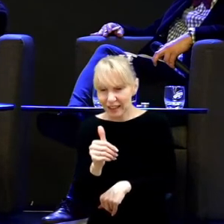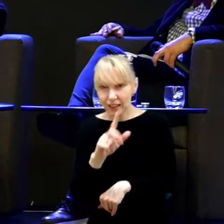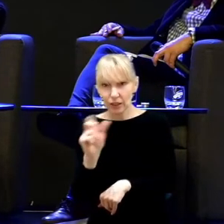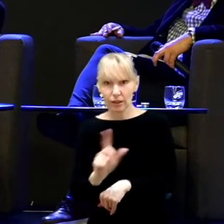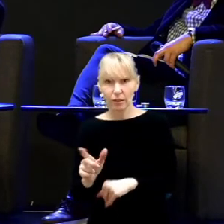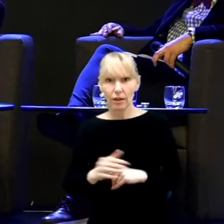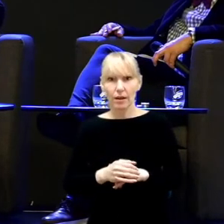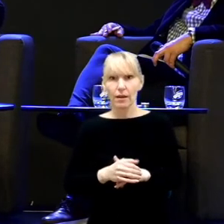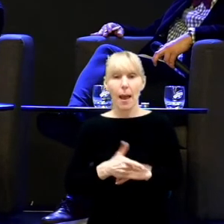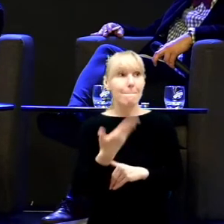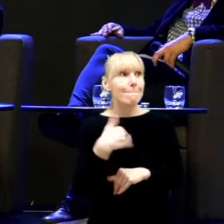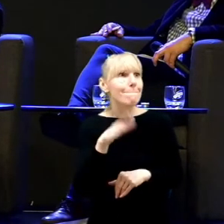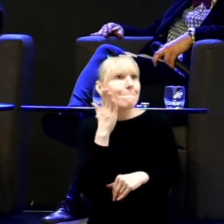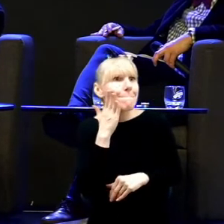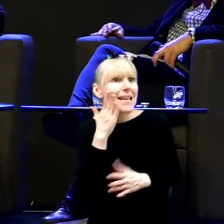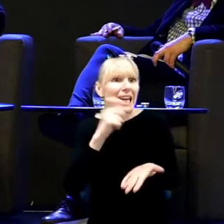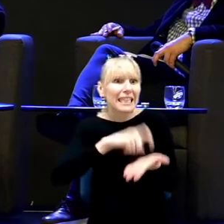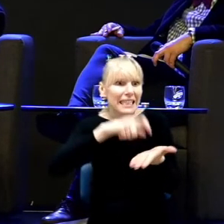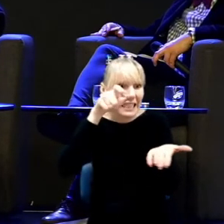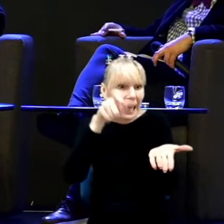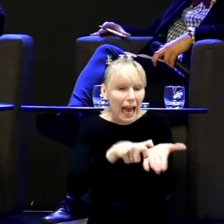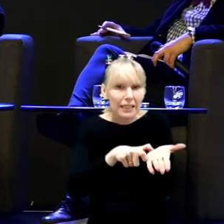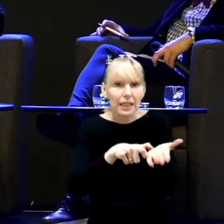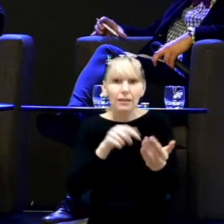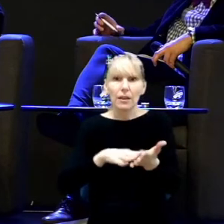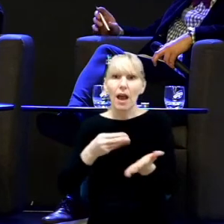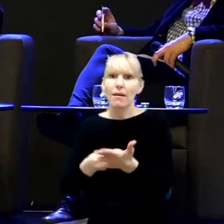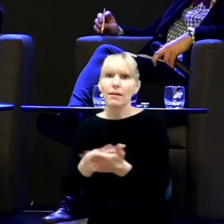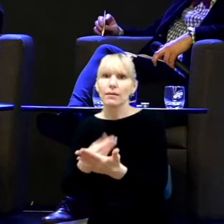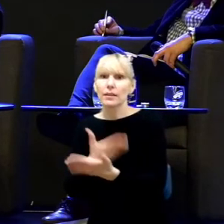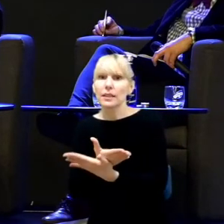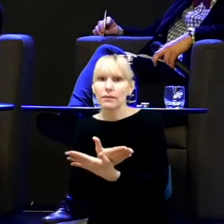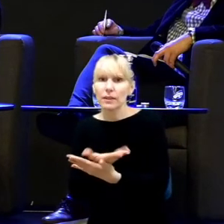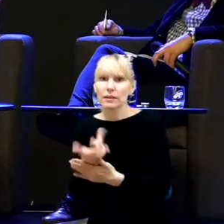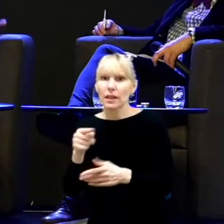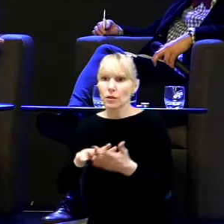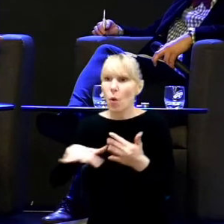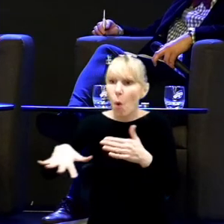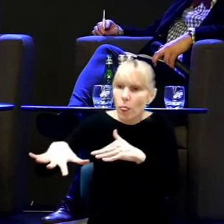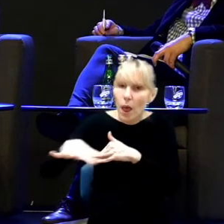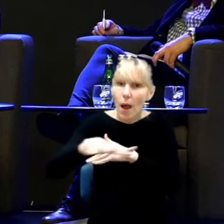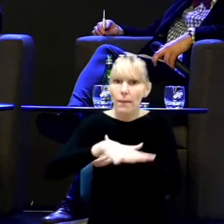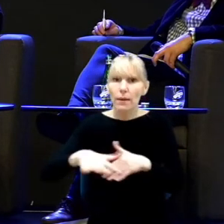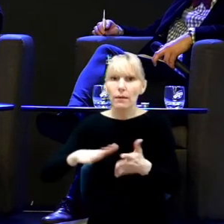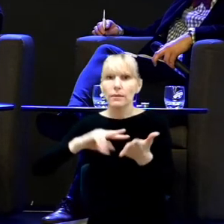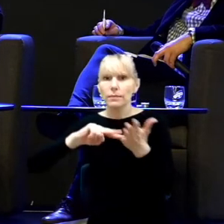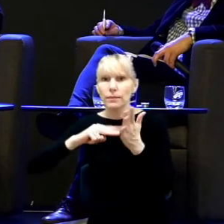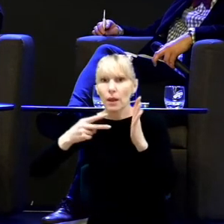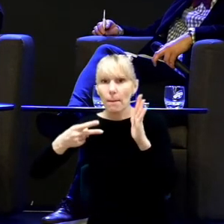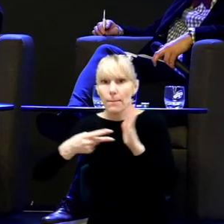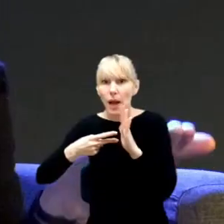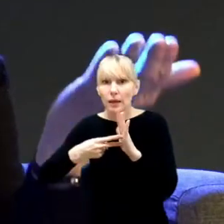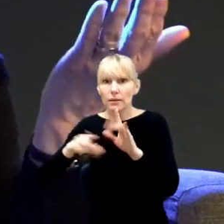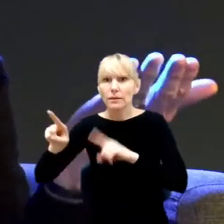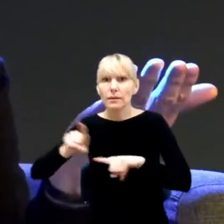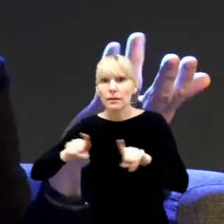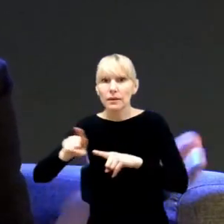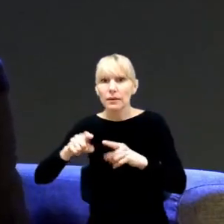Przecież te inwestycje budowane są na obszarach, w planach zaznaczonych jako funkcja mieszkaniowa.